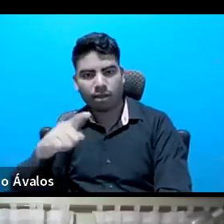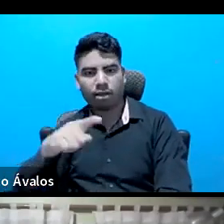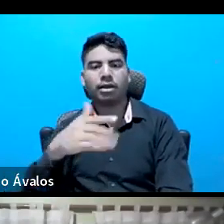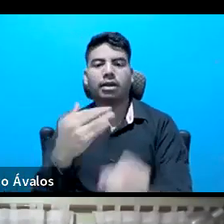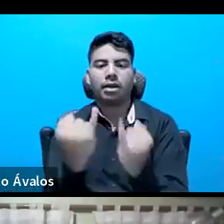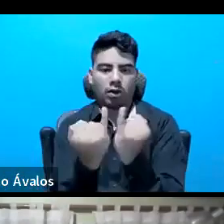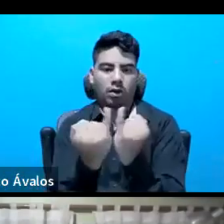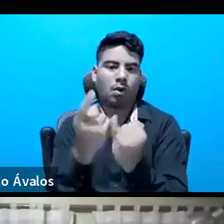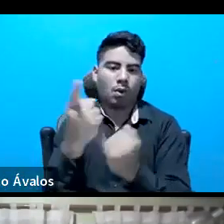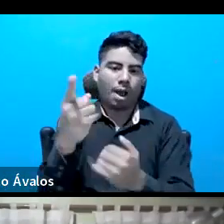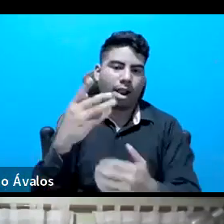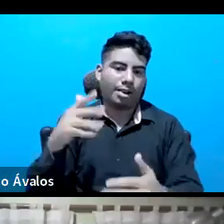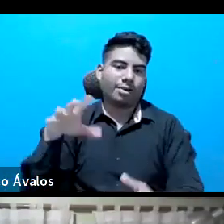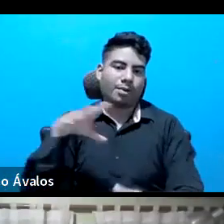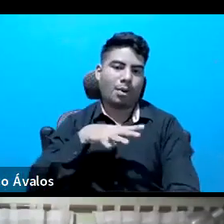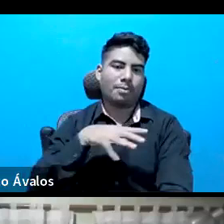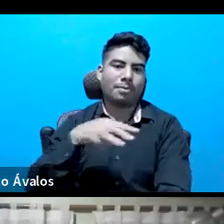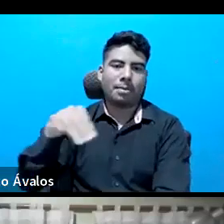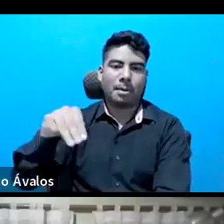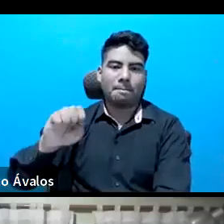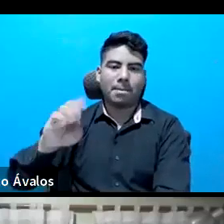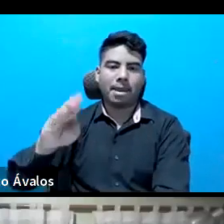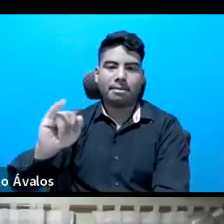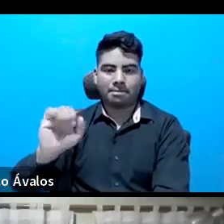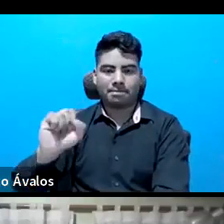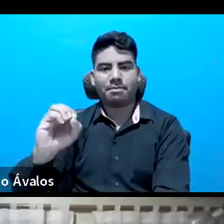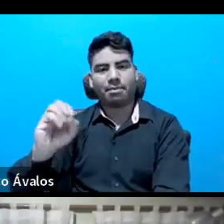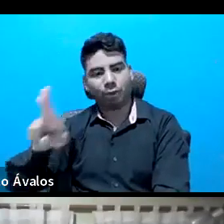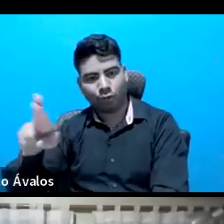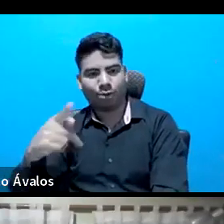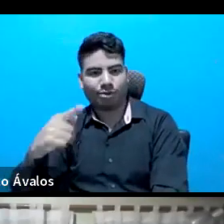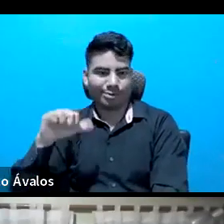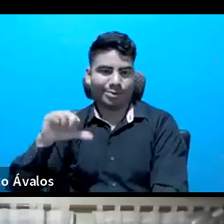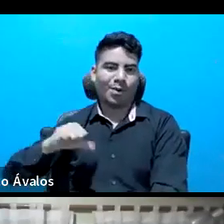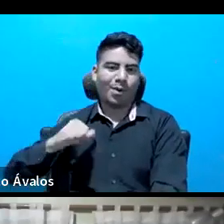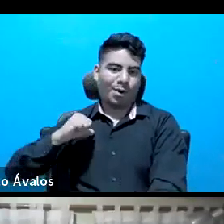Está inclusor este igual, la igual acércate a me bisorton conale.